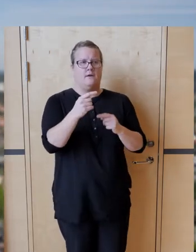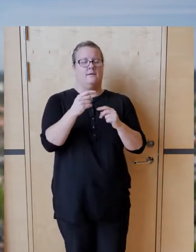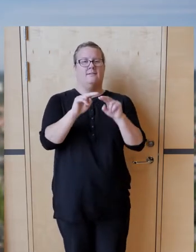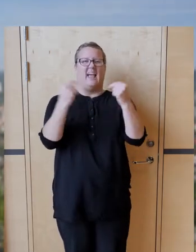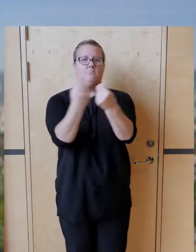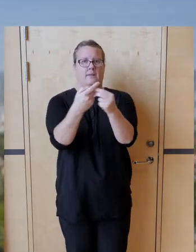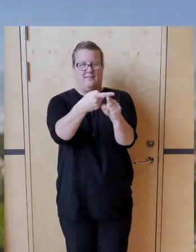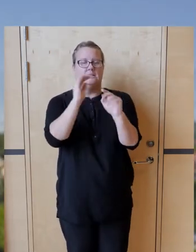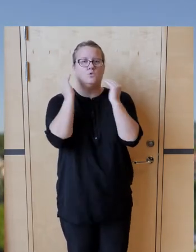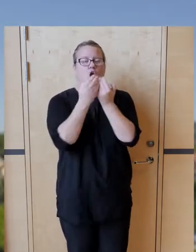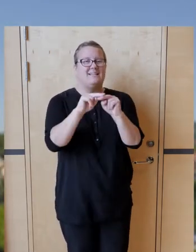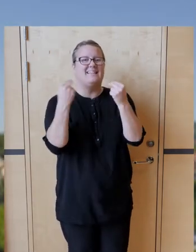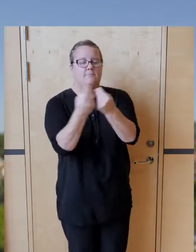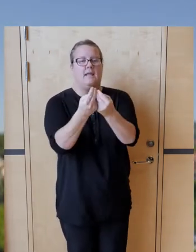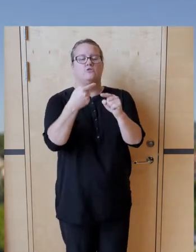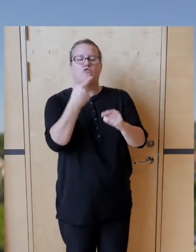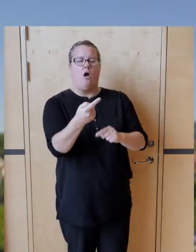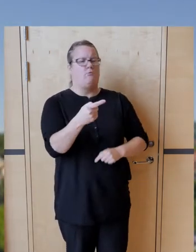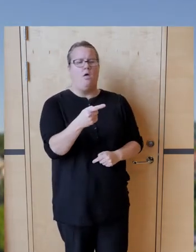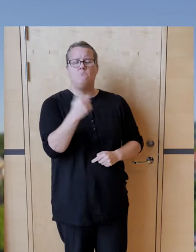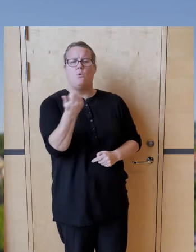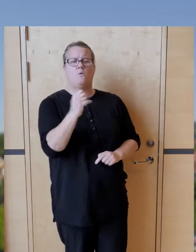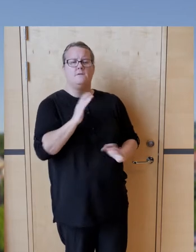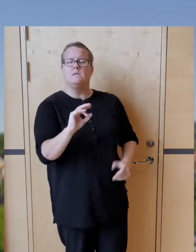En överraskning för många inte minst av våra lokala pensionärsorganisationer